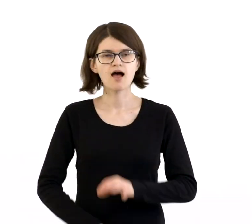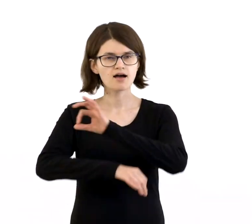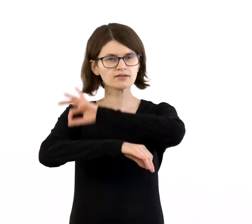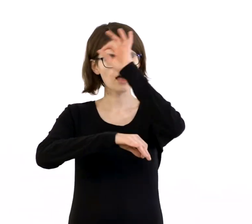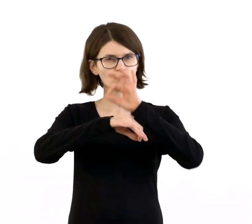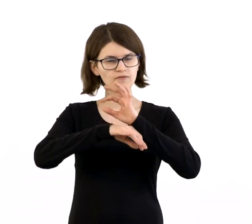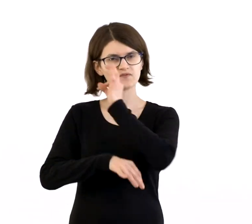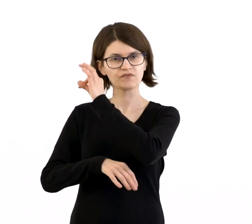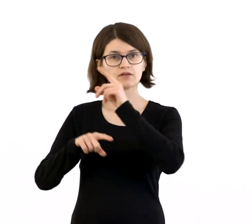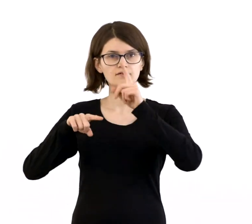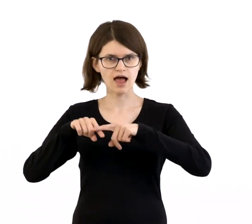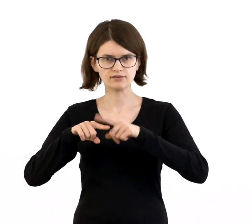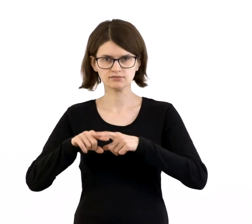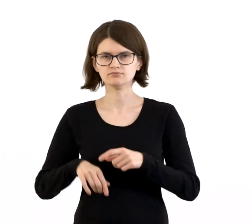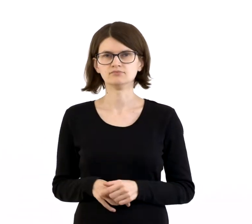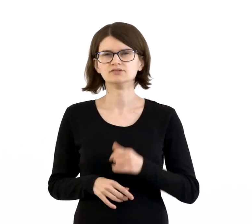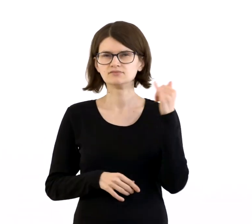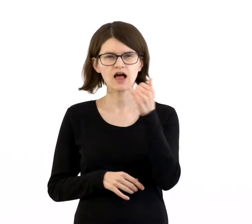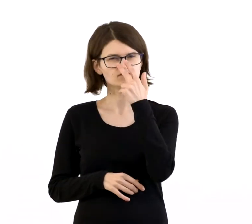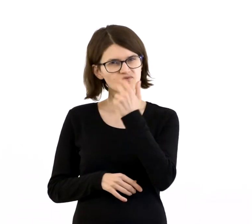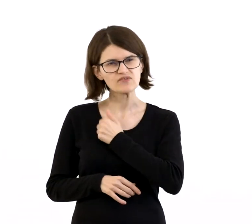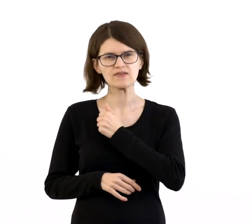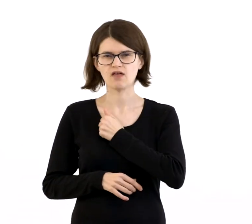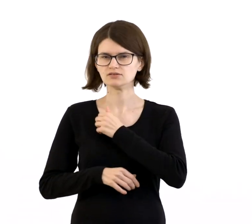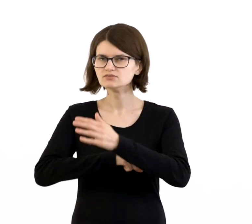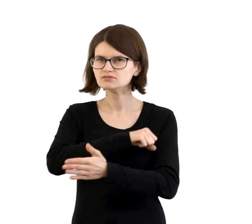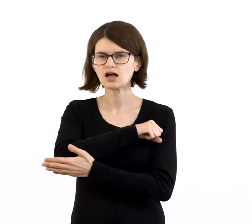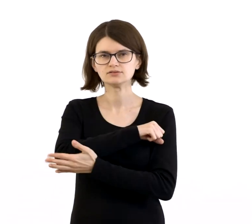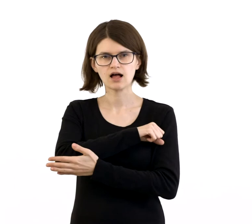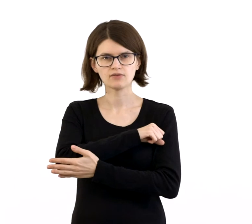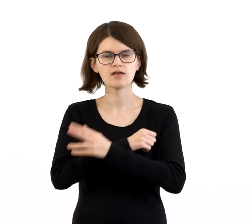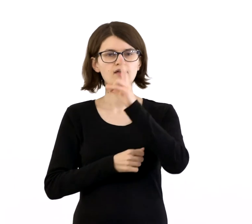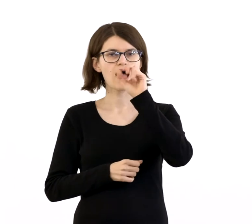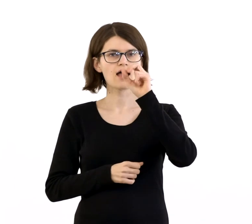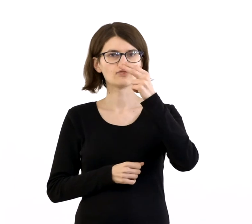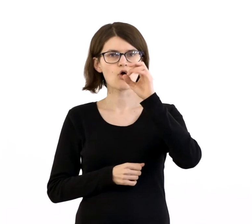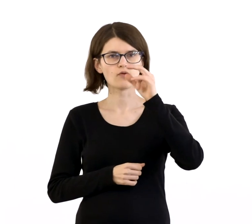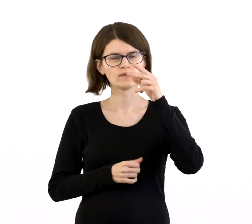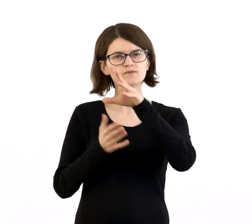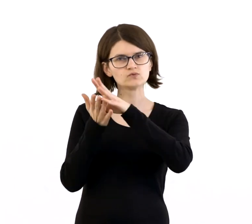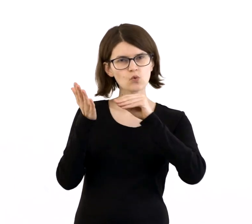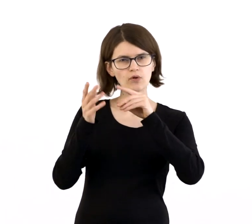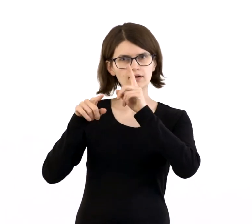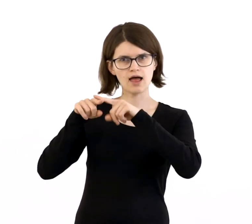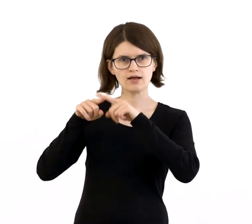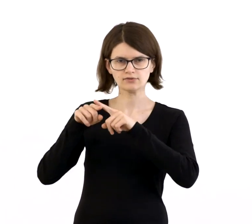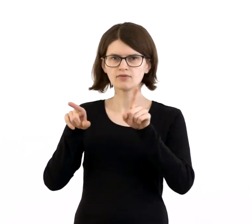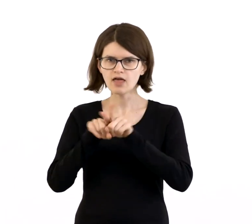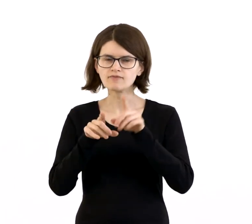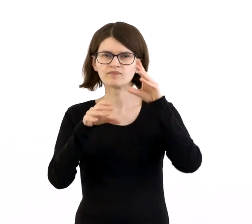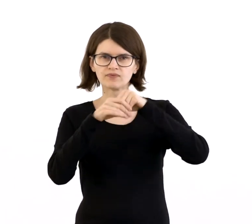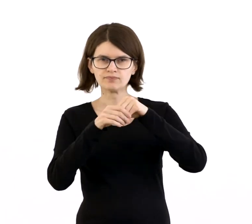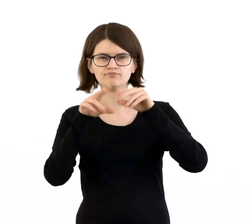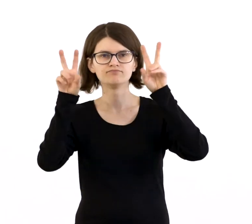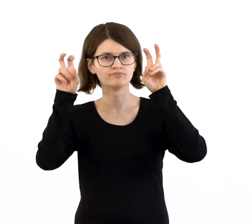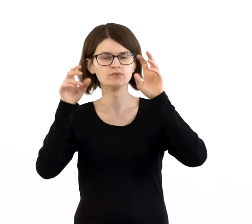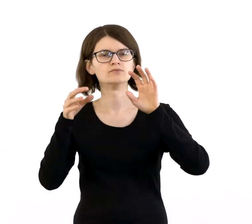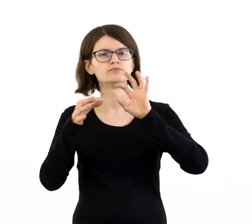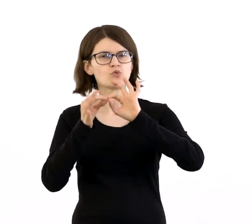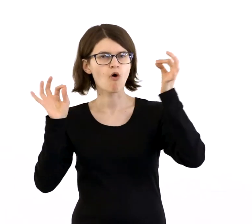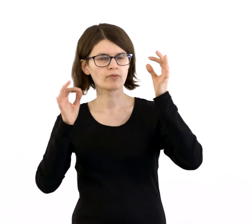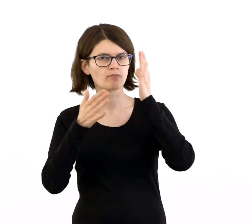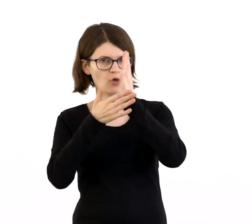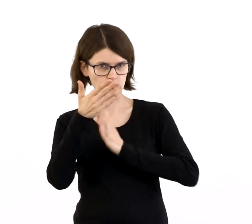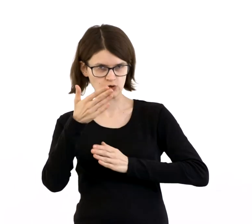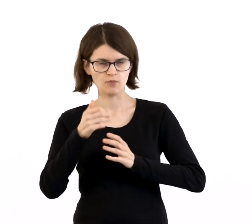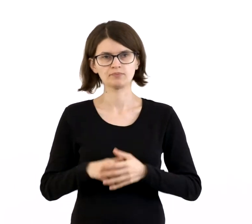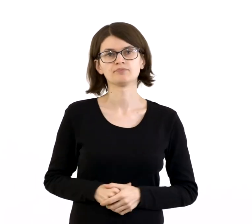Zasada kanonu greckiego i złotego podziału była stosowana szeroko w architekturze greckiej.